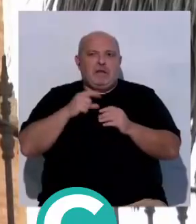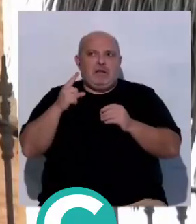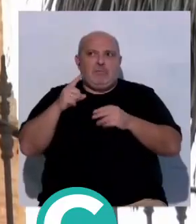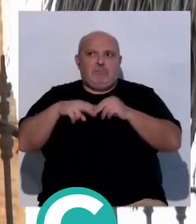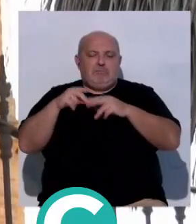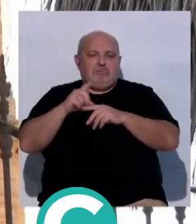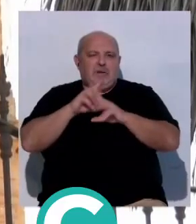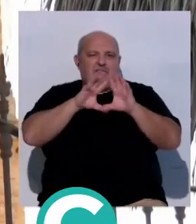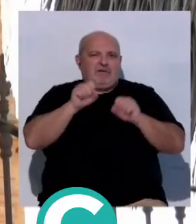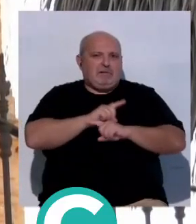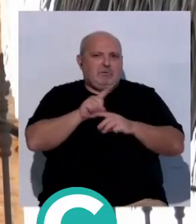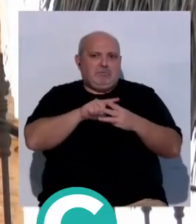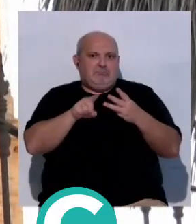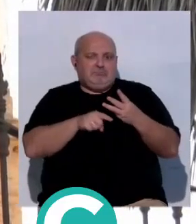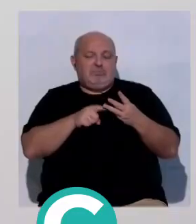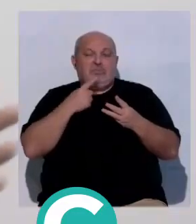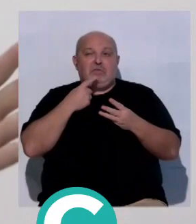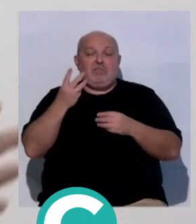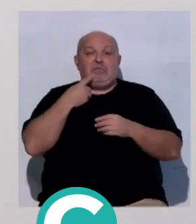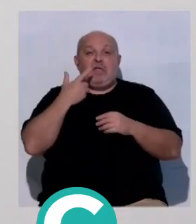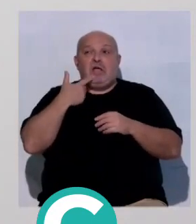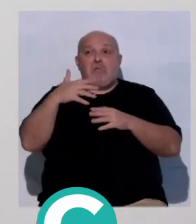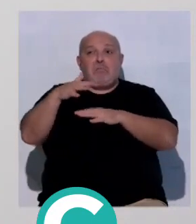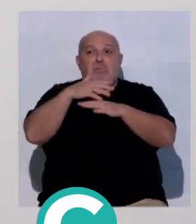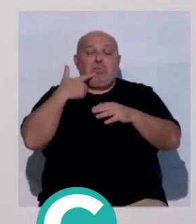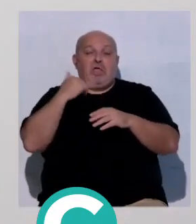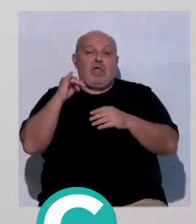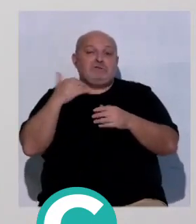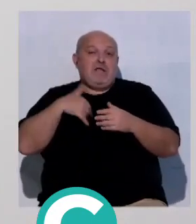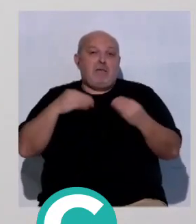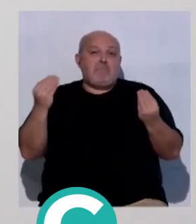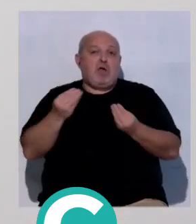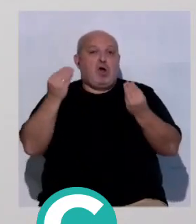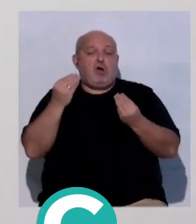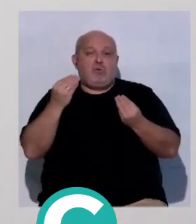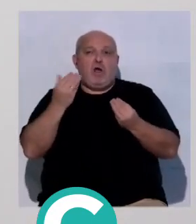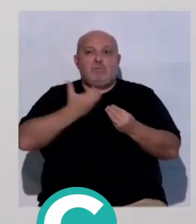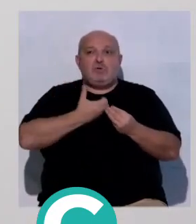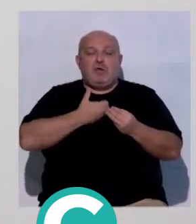cárcel ahora que están alineados los astros que decían algunos de que hay un ayuntamiento del PP